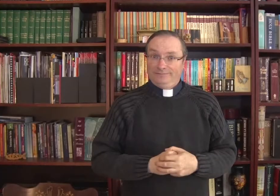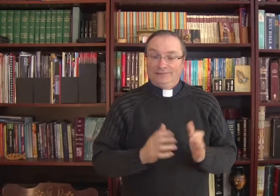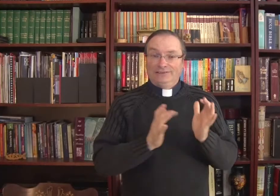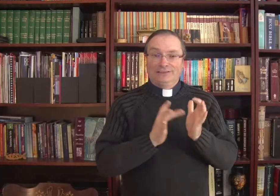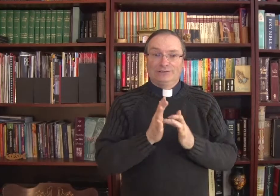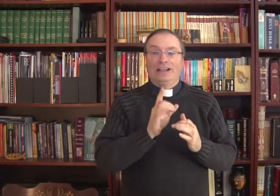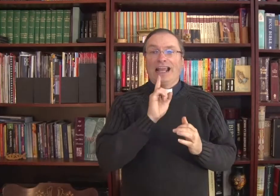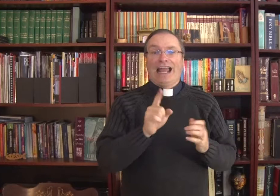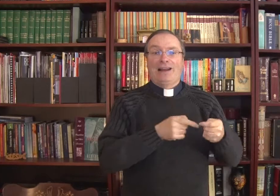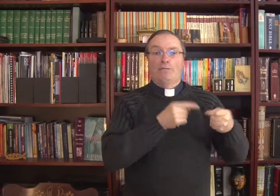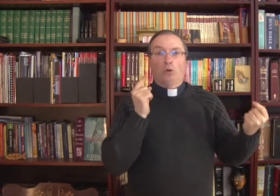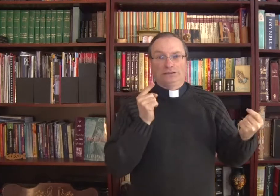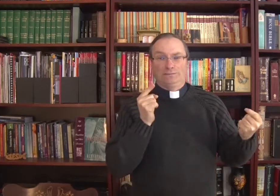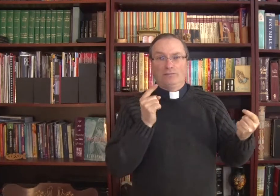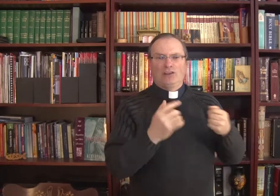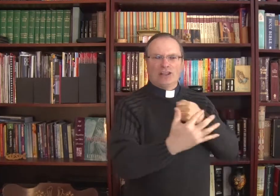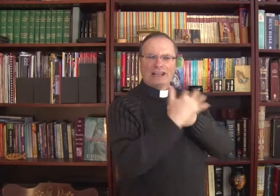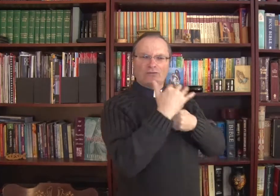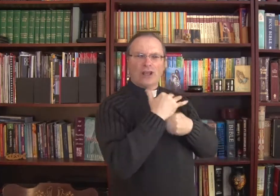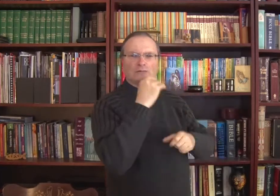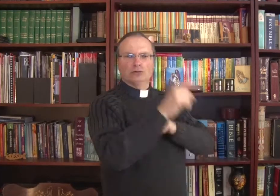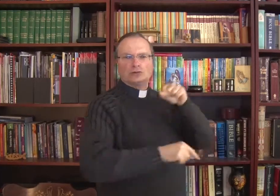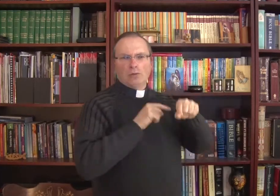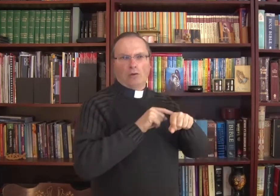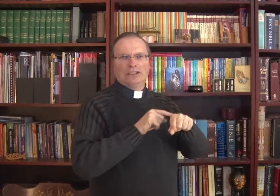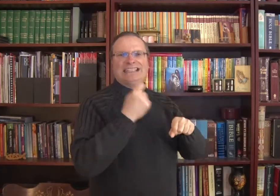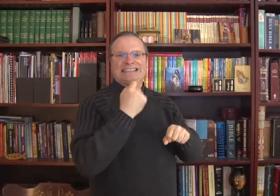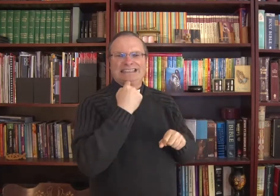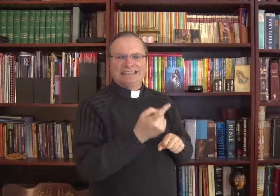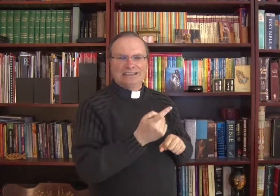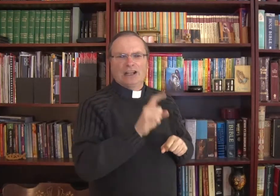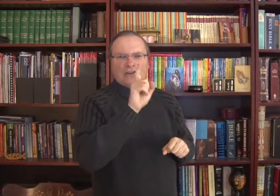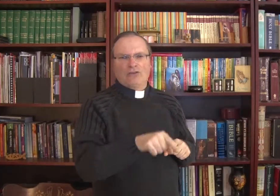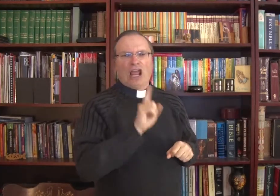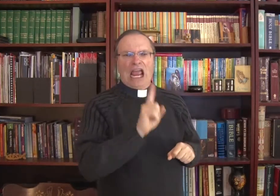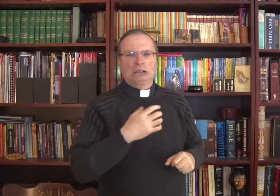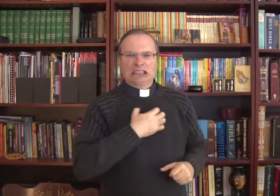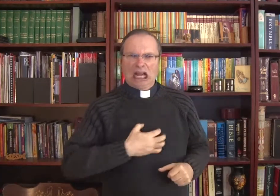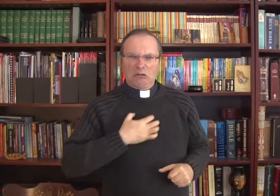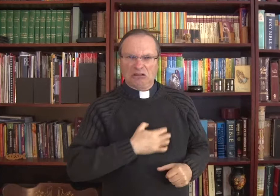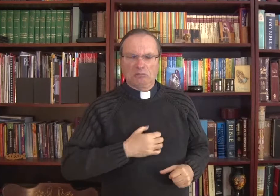Jésus est à l’opposé de l’influence du monde qui dit qu’il faut être rancunier,